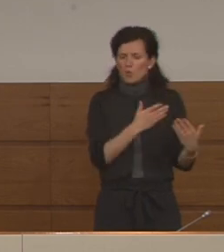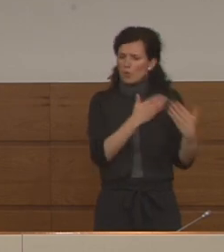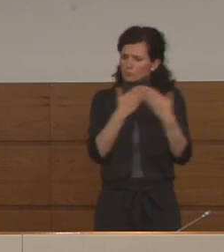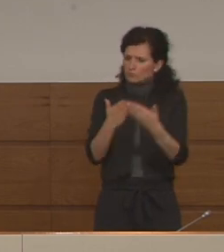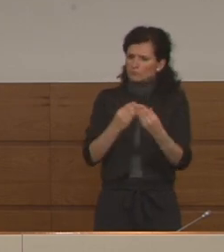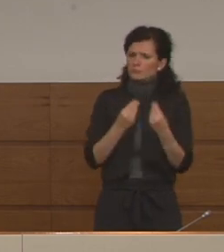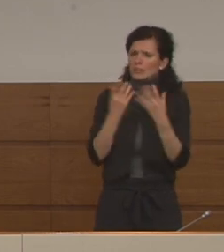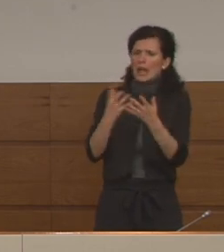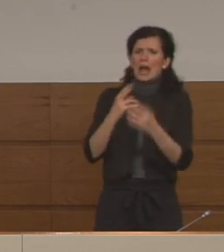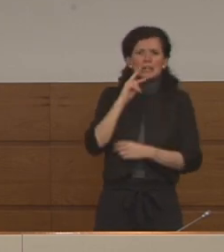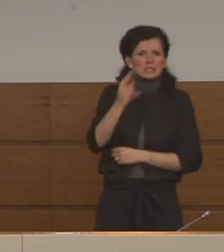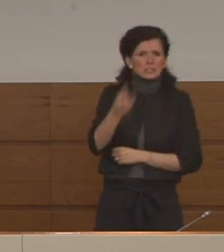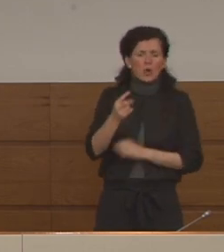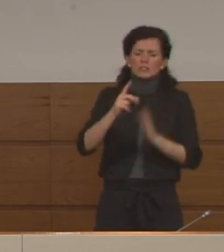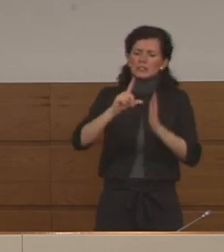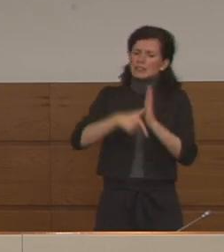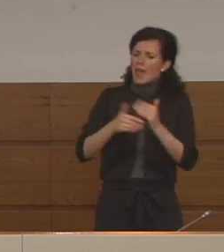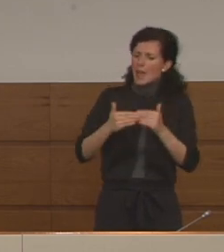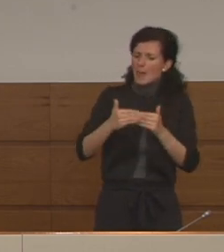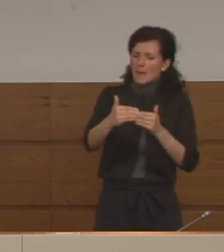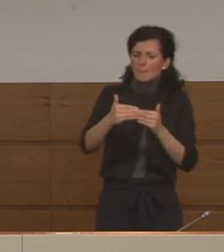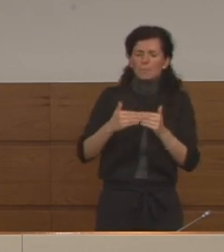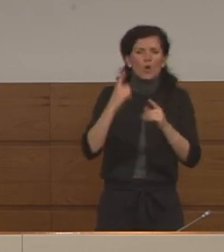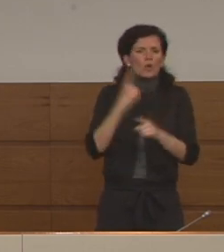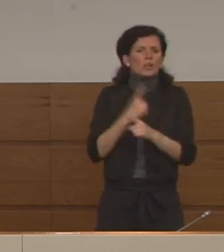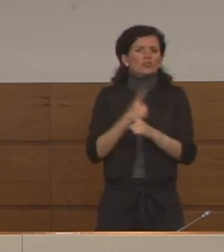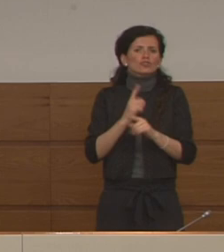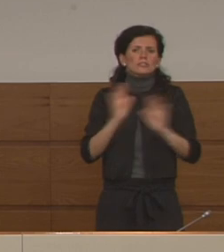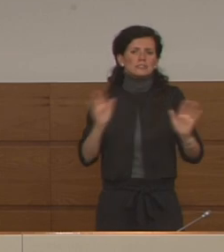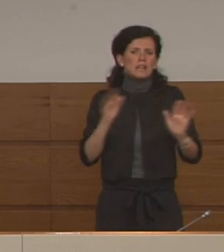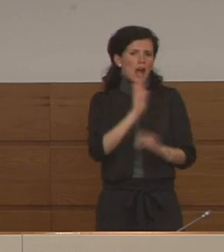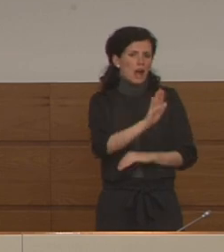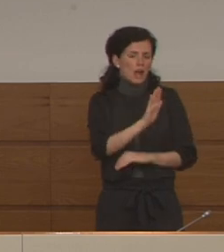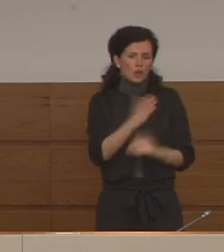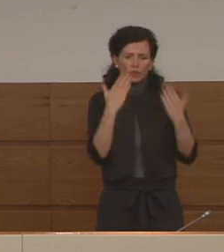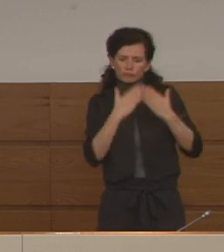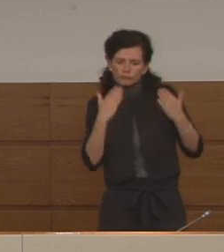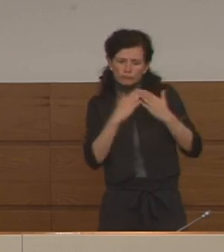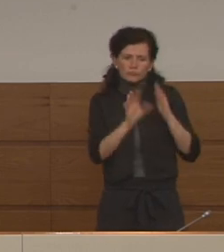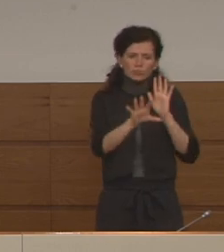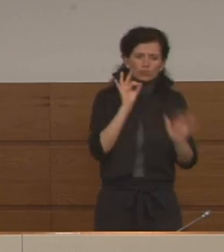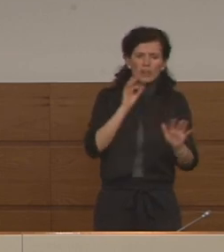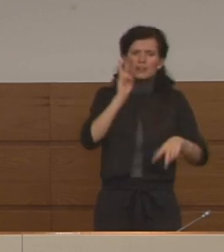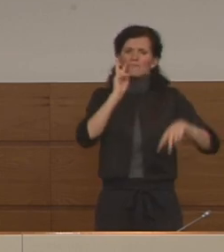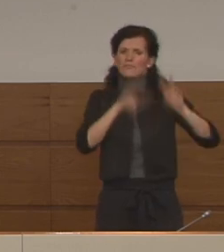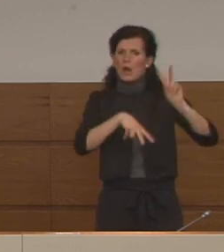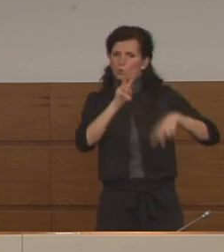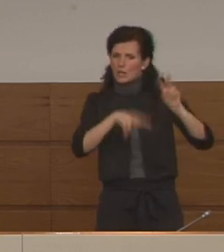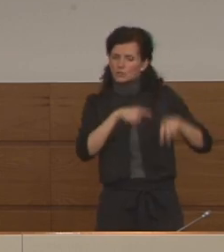che saranno necessari per consentire di prendere le ulteriori decisioni da parte